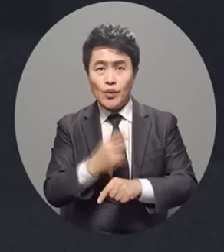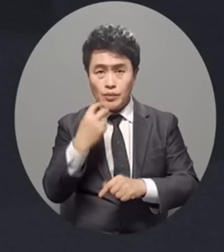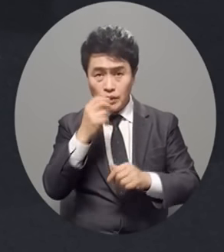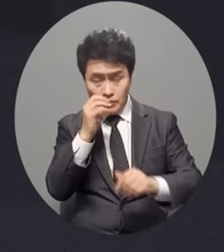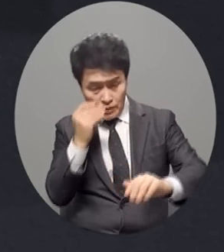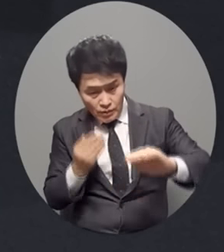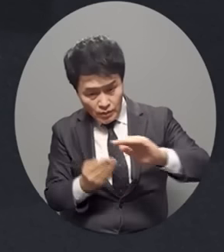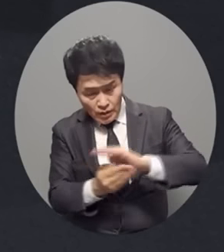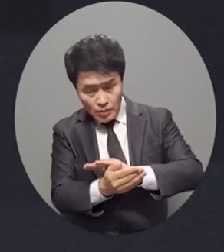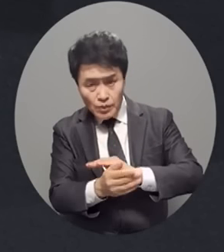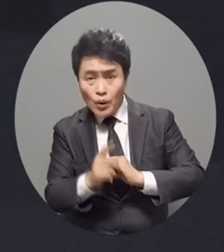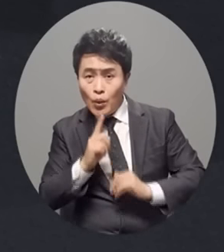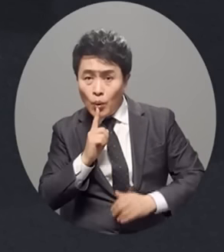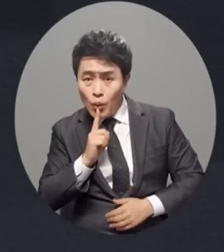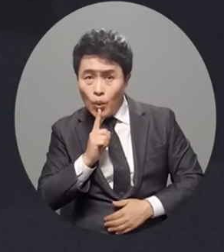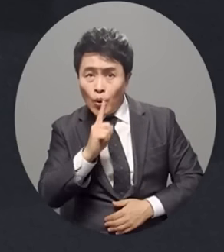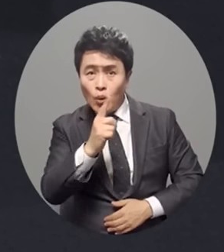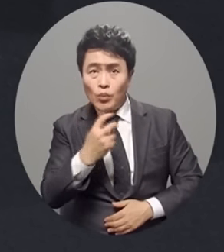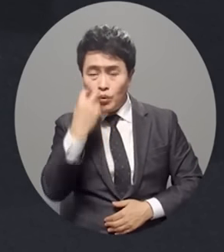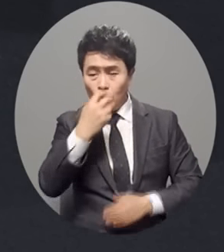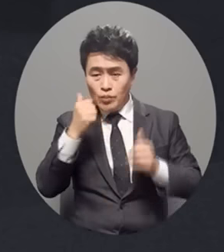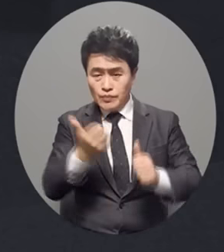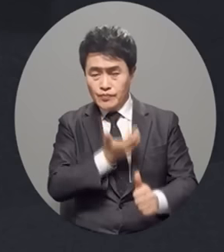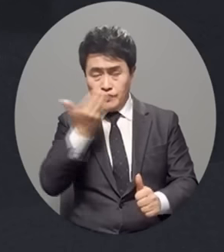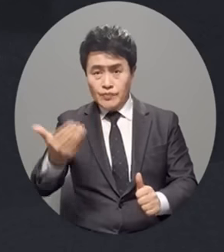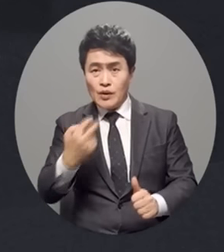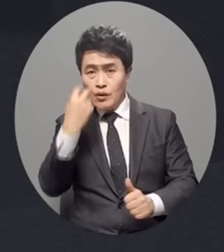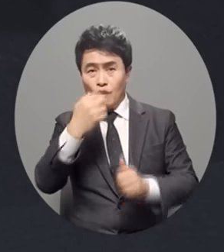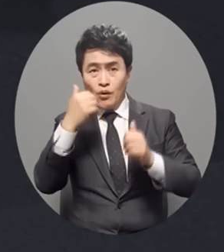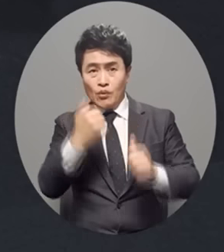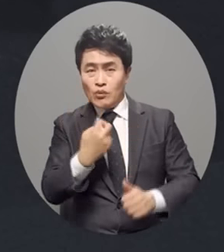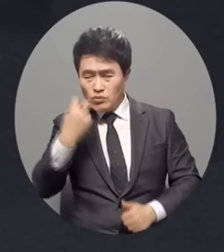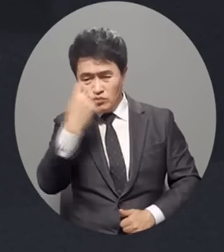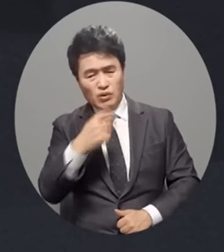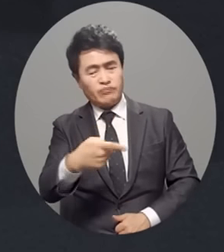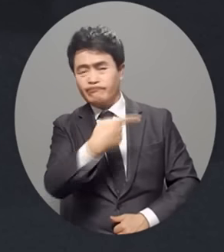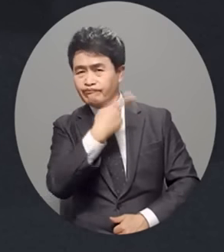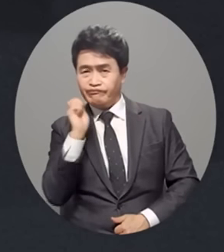공수처는 최근 감사원 간부의 뇌물 수수 의혹을 기소해 달라고 검찰에 넘겼지만